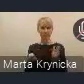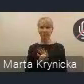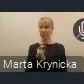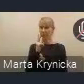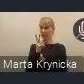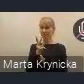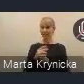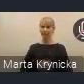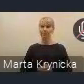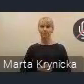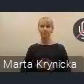Dziękujemy.